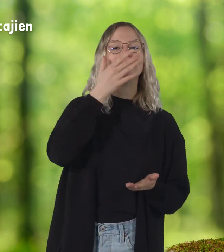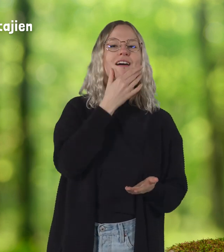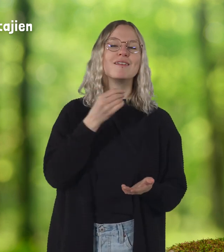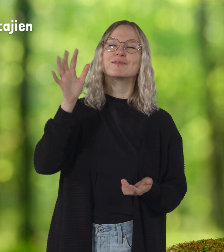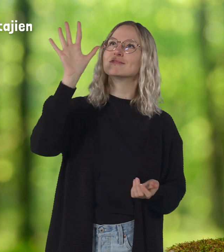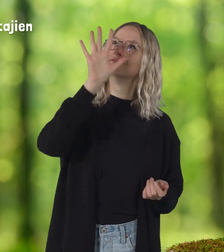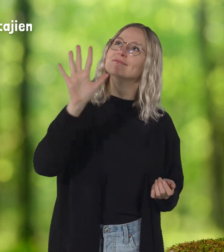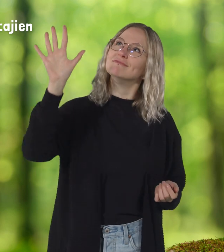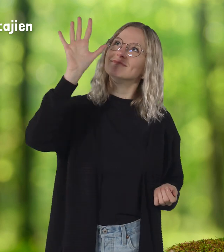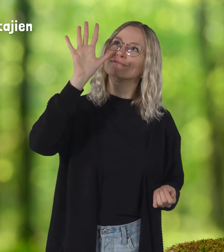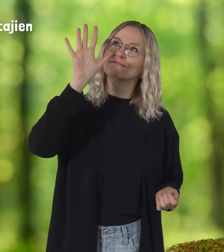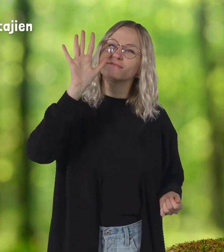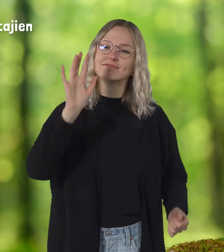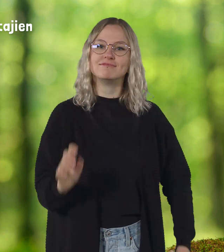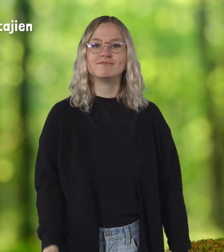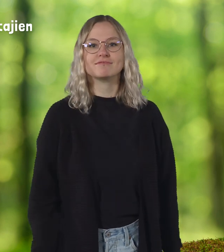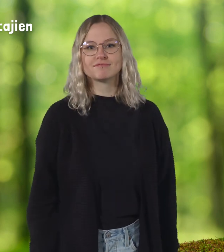kauniissa maisemissa.